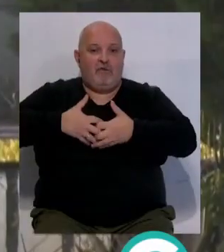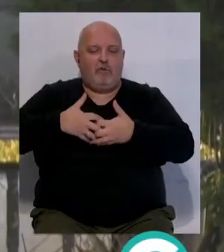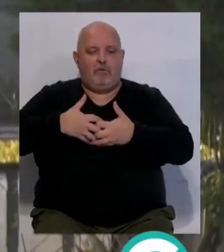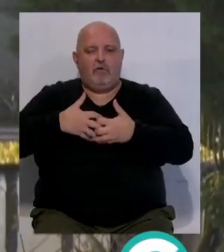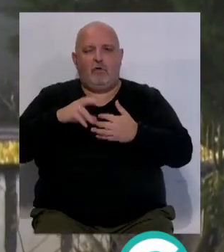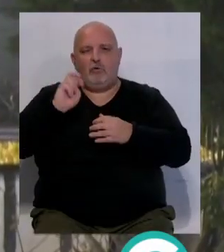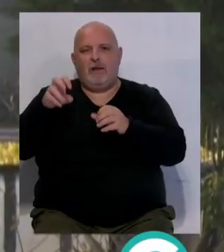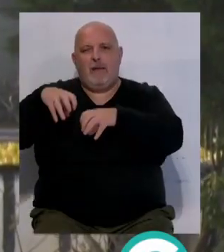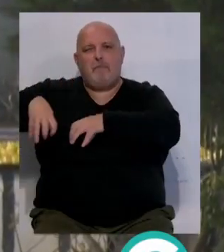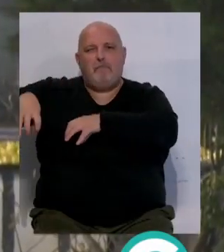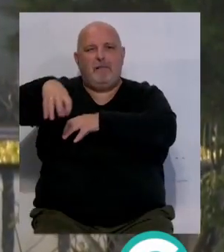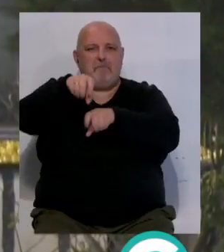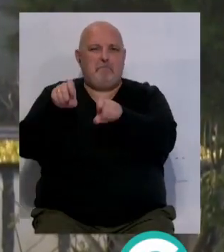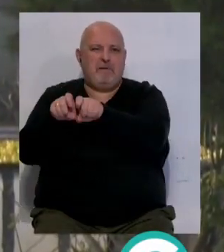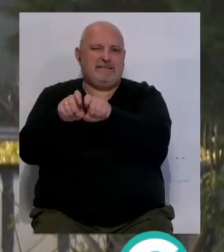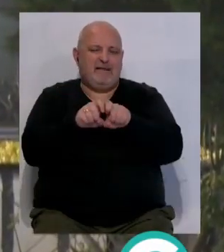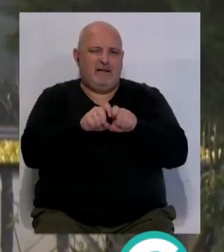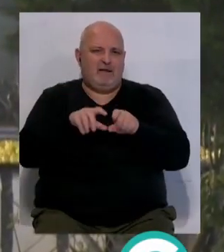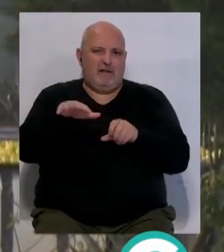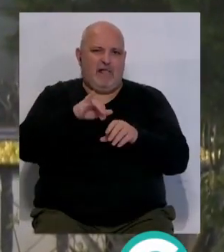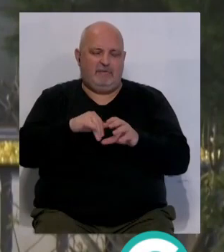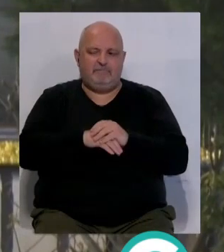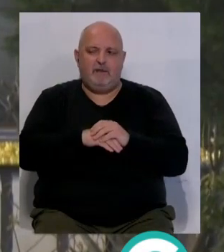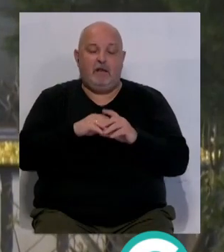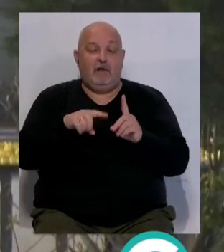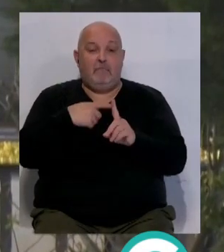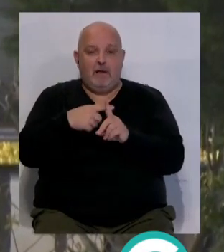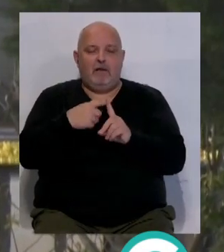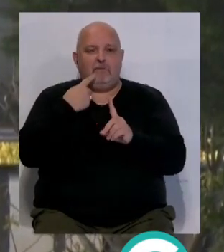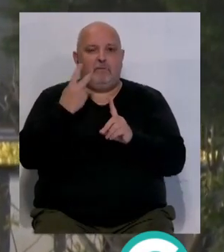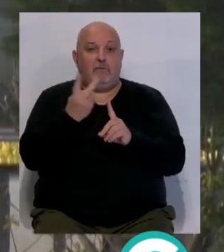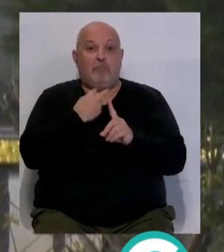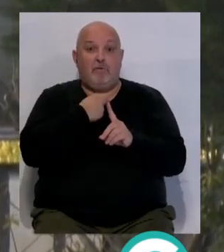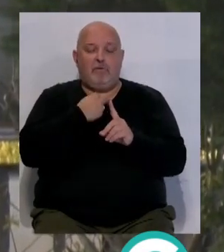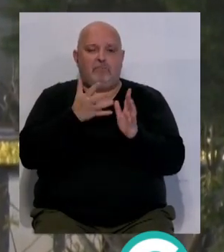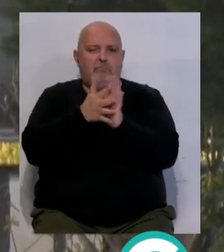empresas auxiliares en este Polo Industrial al mismo tiempo ambos portavoces han anunciado que